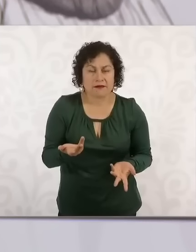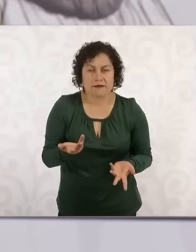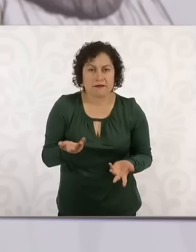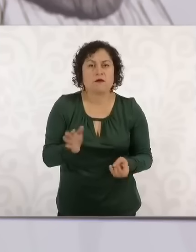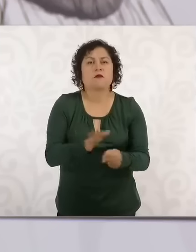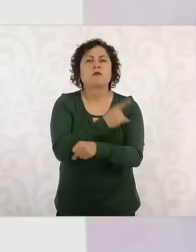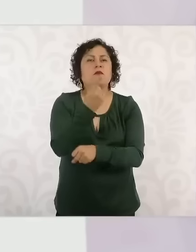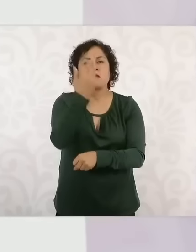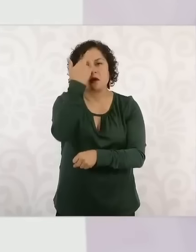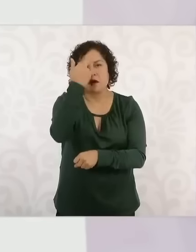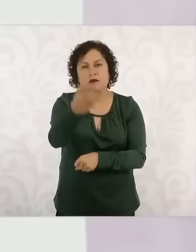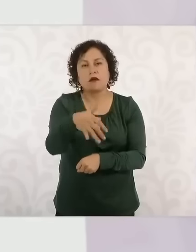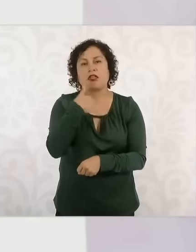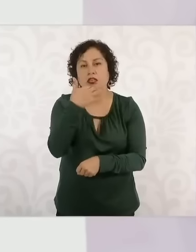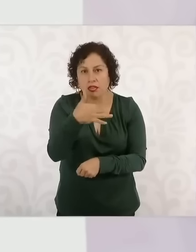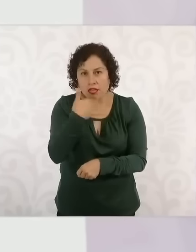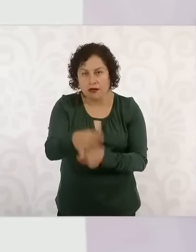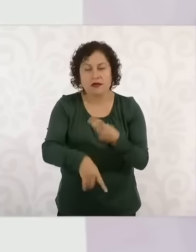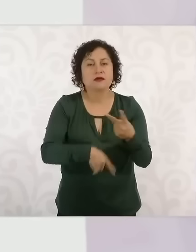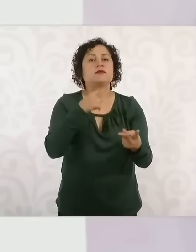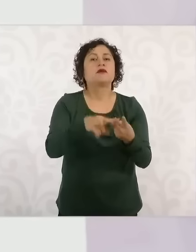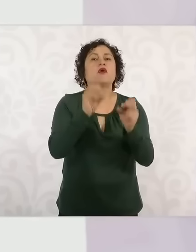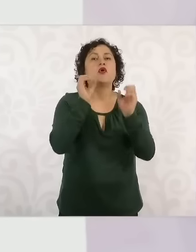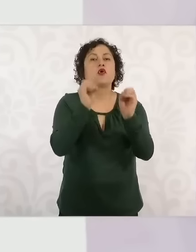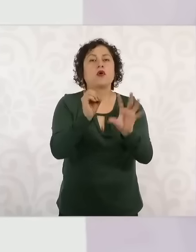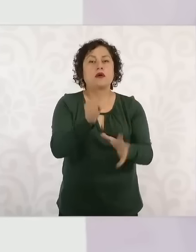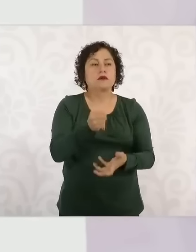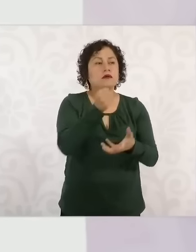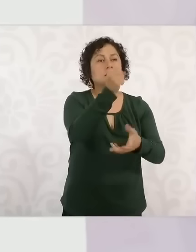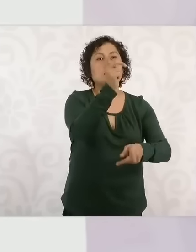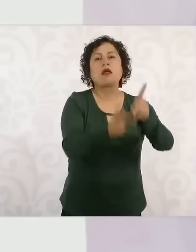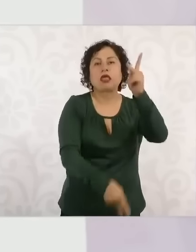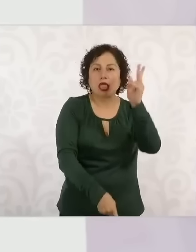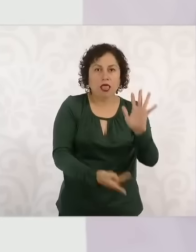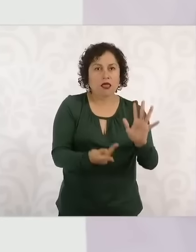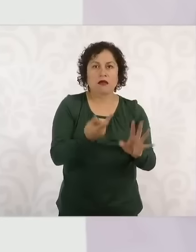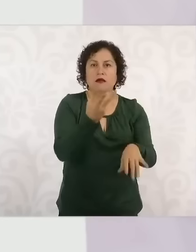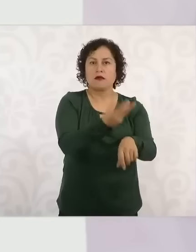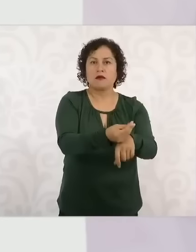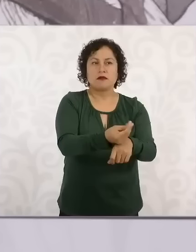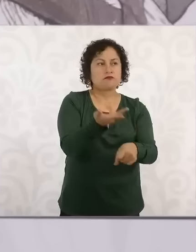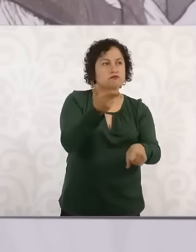de recursos para terminar el hospital. Con el presidente López Obrador llegó y dijo,